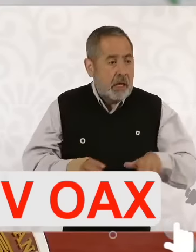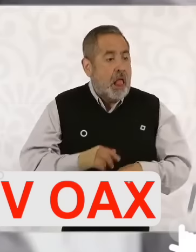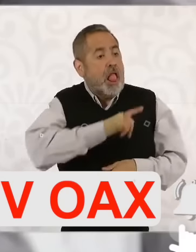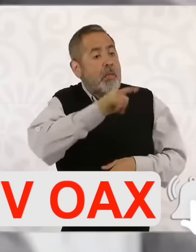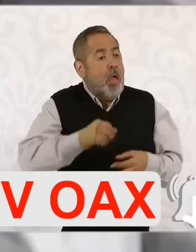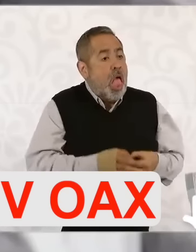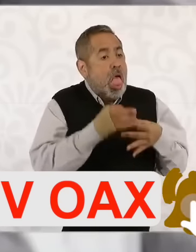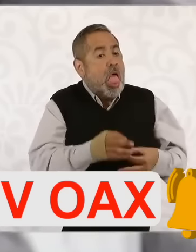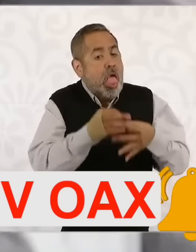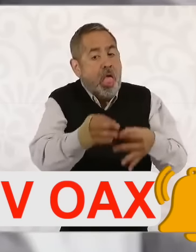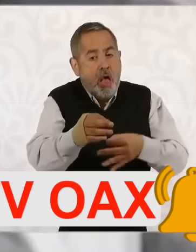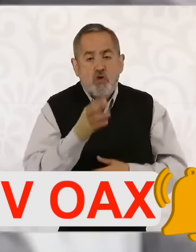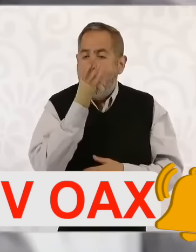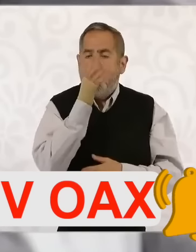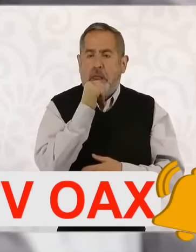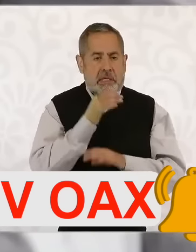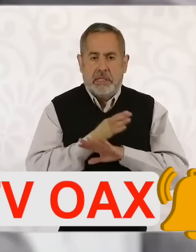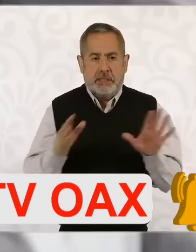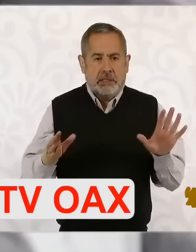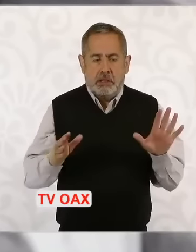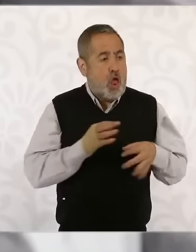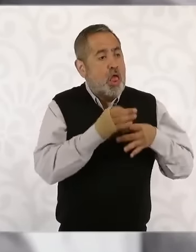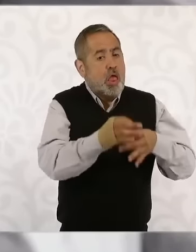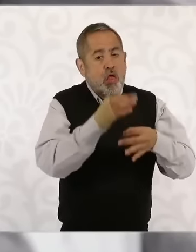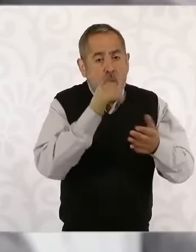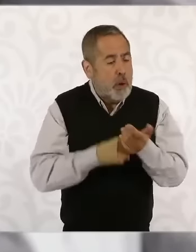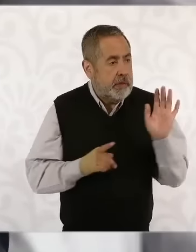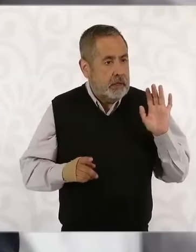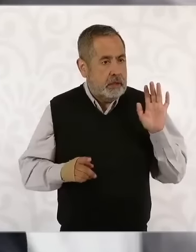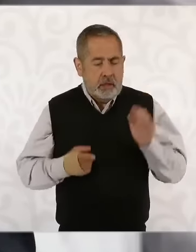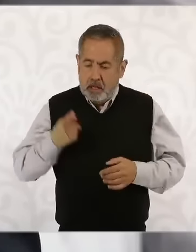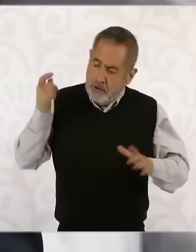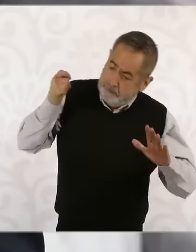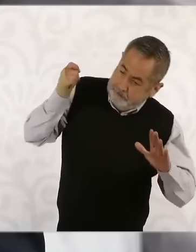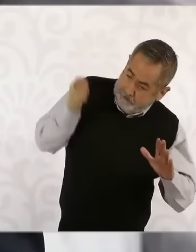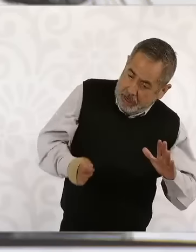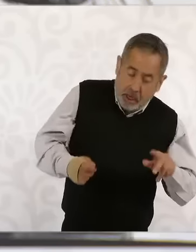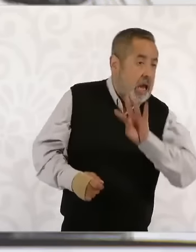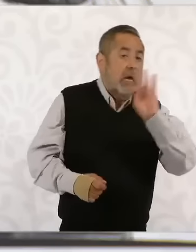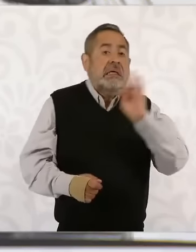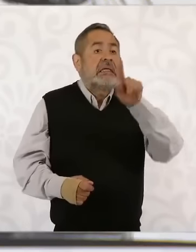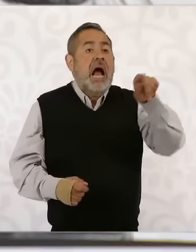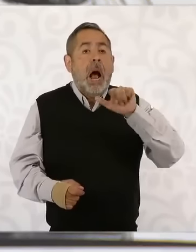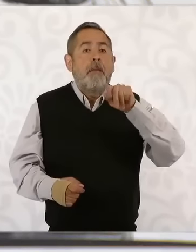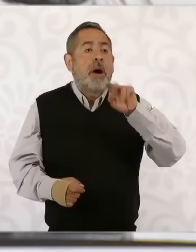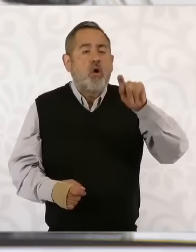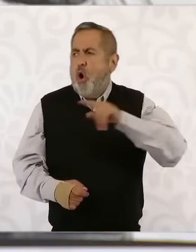se impugnará la resolución final. Esto no afecta la defensa de los particulares ni de los deudores.